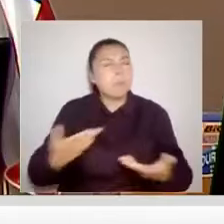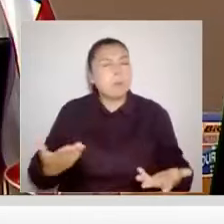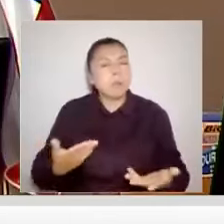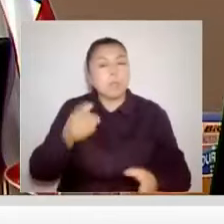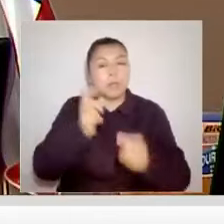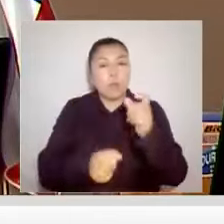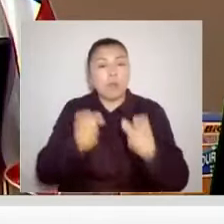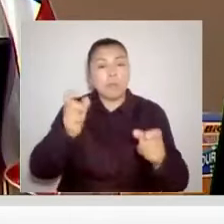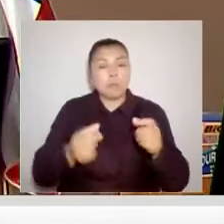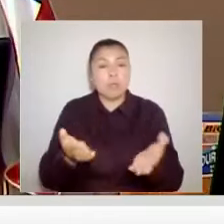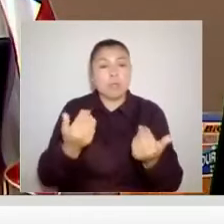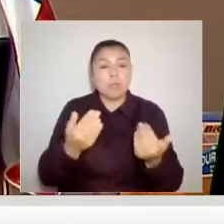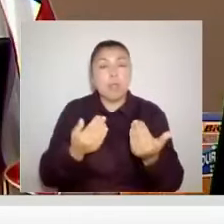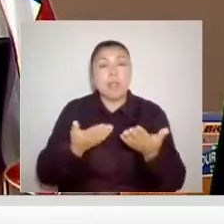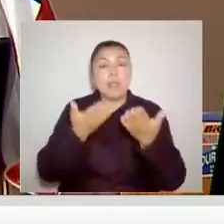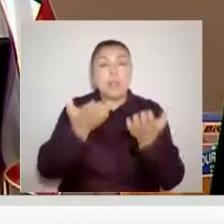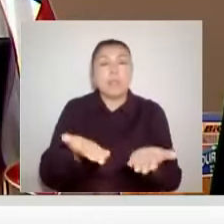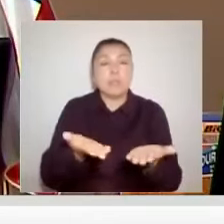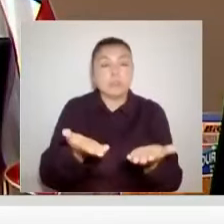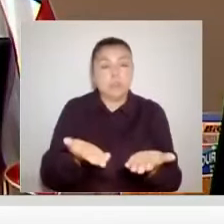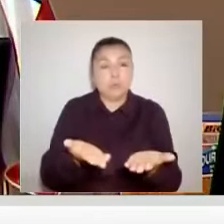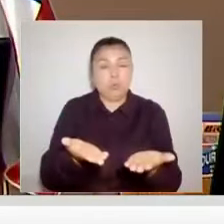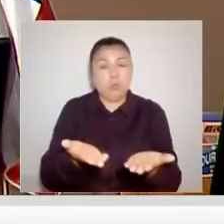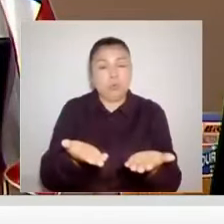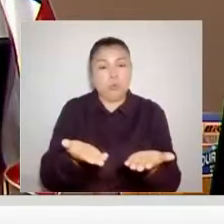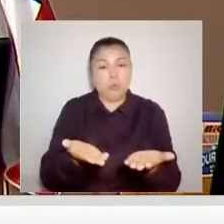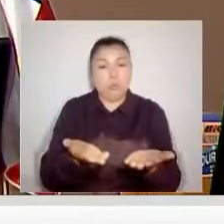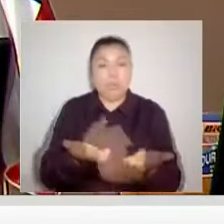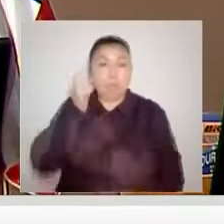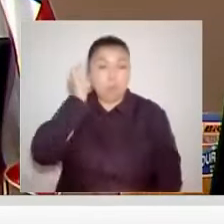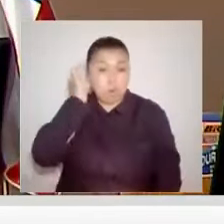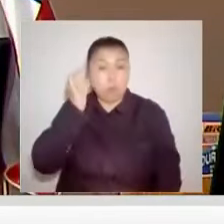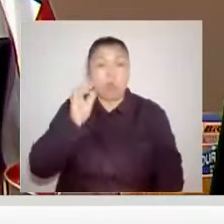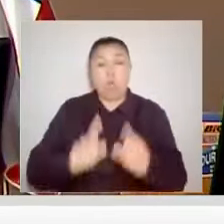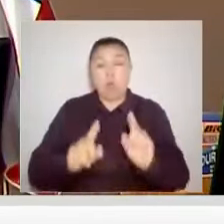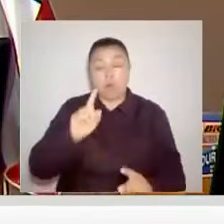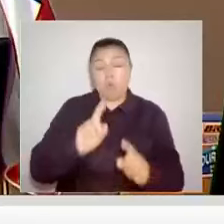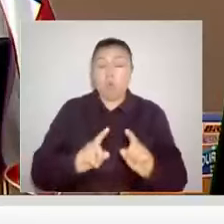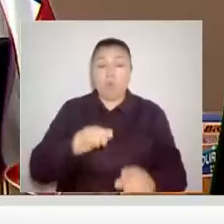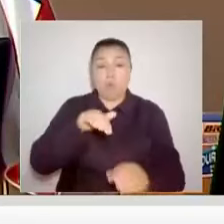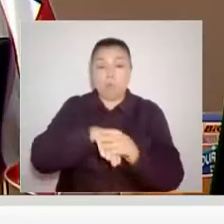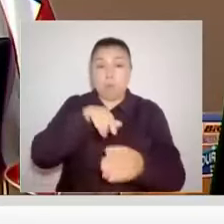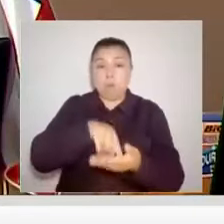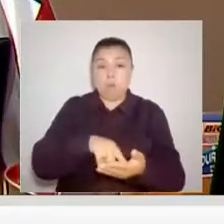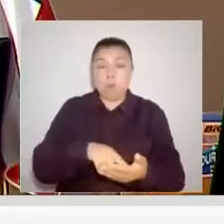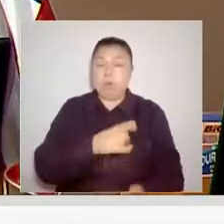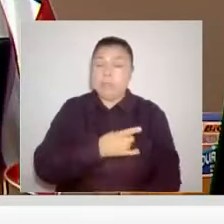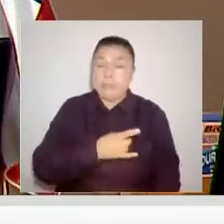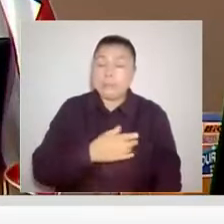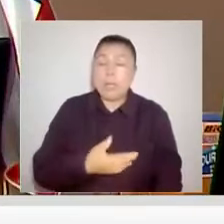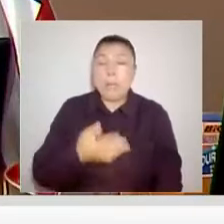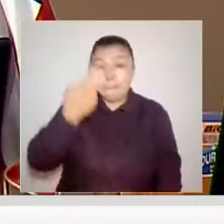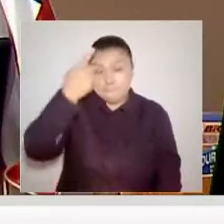la atención les van a decir no váyanse a fonasa tienes que legislar con responsabilidad basta de